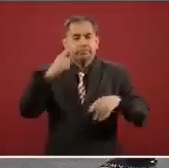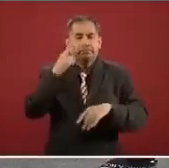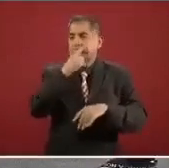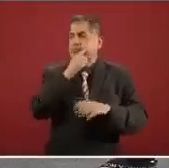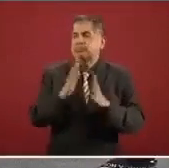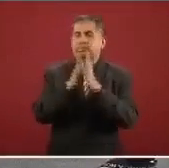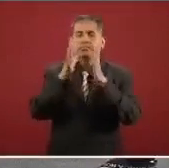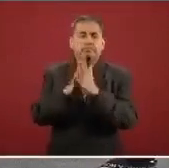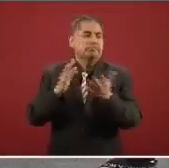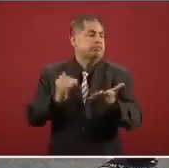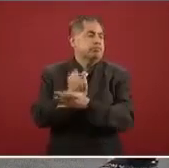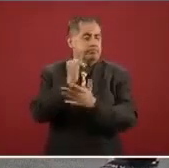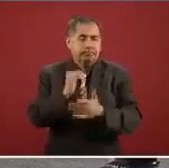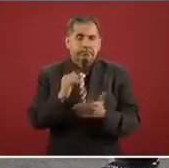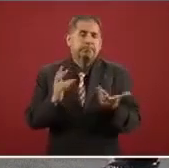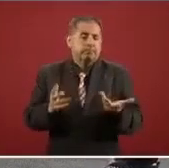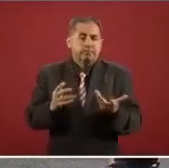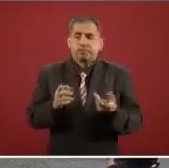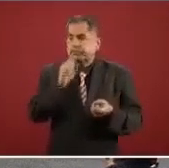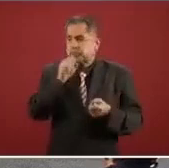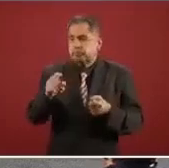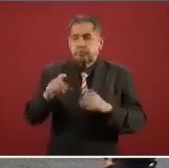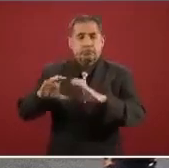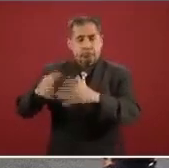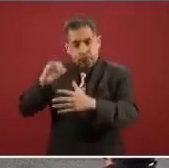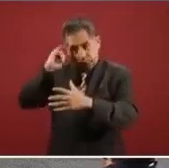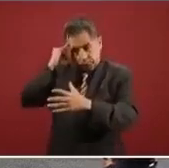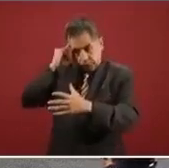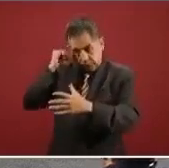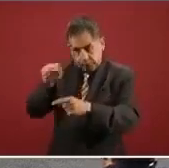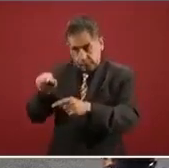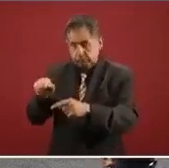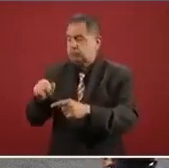donde no solamente se tomaron en cuenta las comunidades indígenas que desde luego son